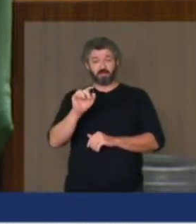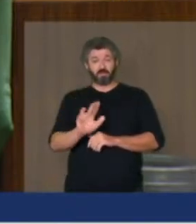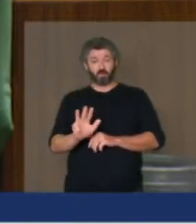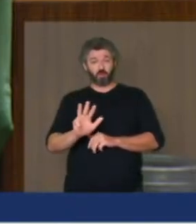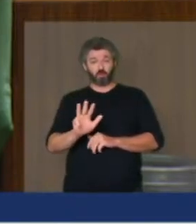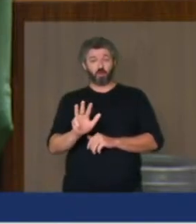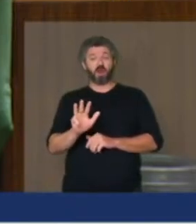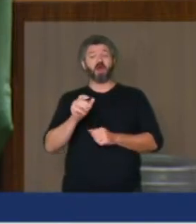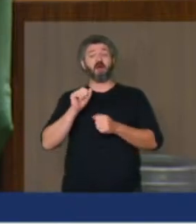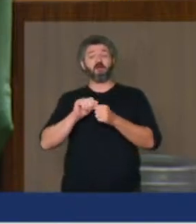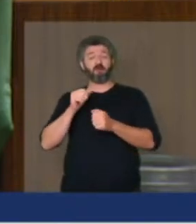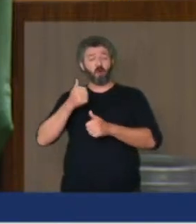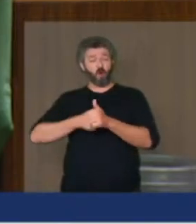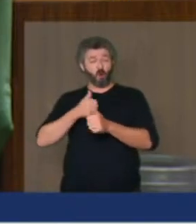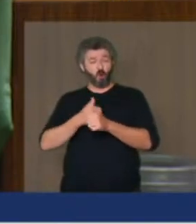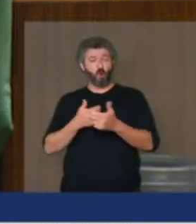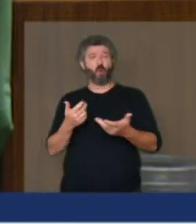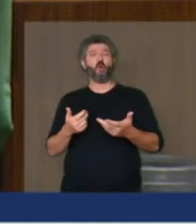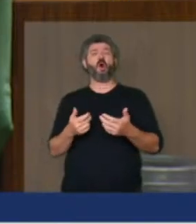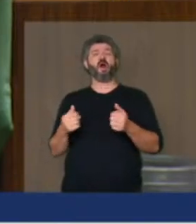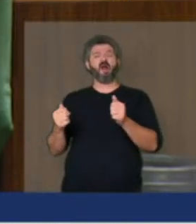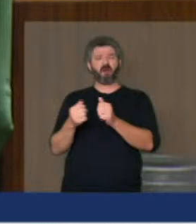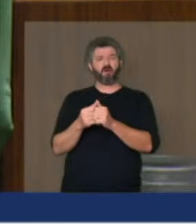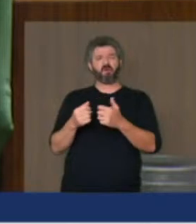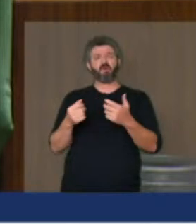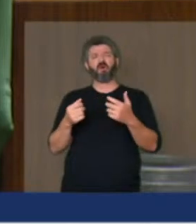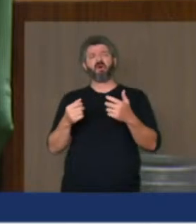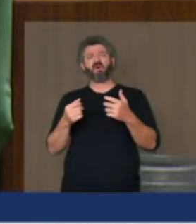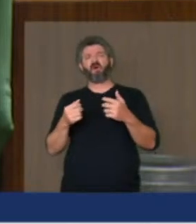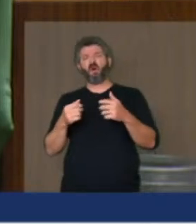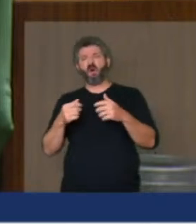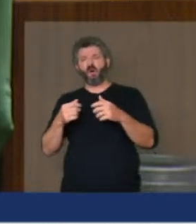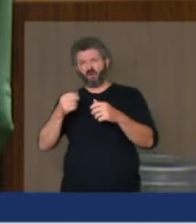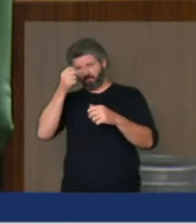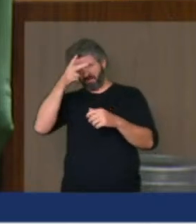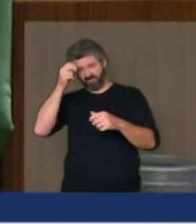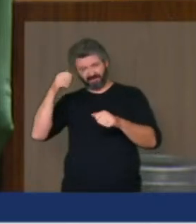OS PREFEITOS EM MARCHA EM BRASÍLIA, DE ACORDAR E APOIAR 1% EM 2009. E O DEPUTADO JÚ